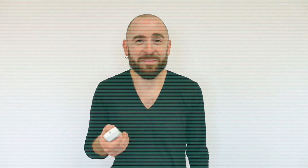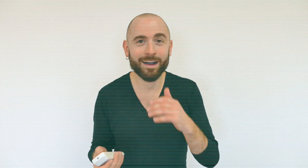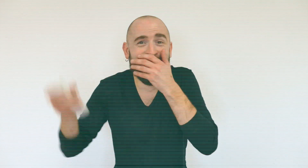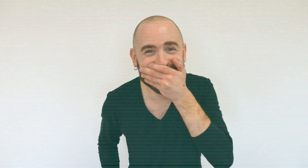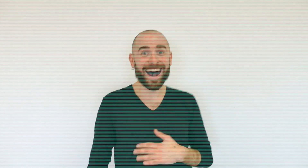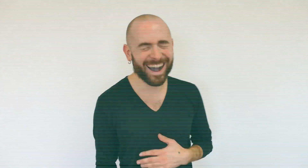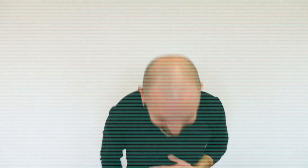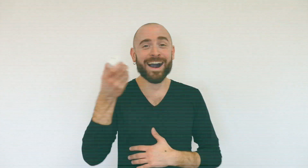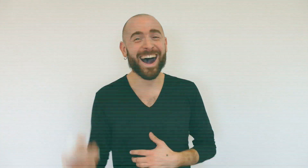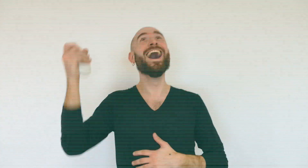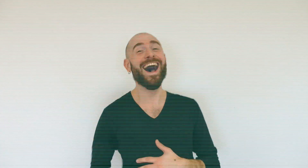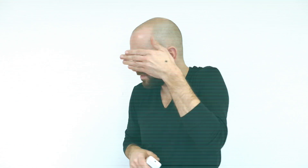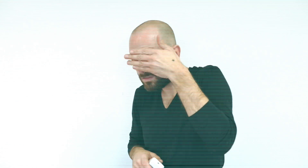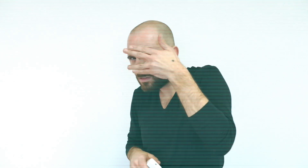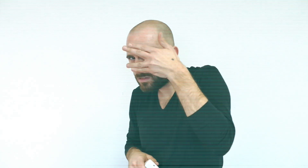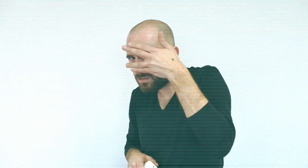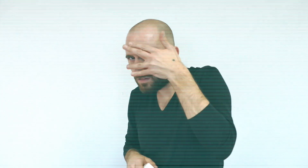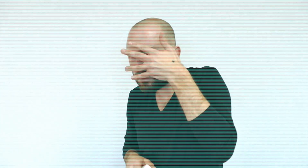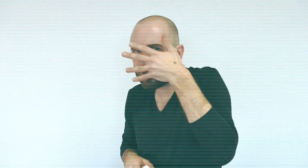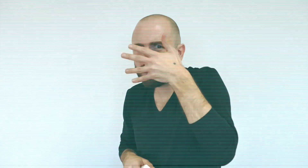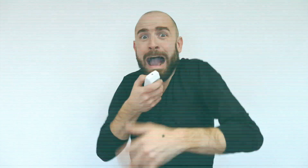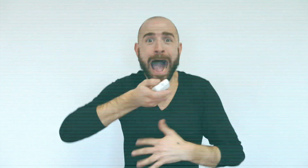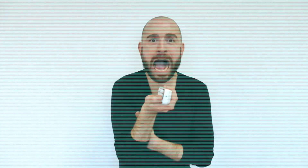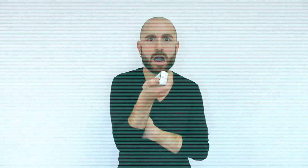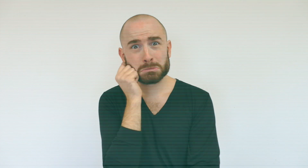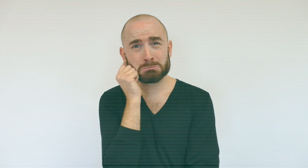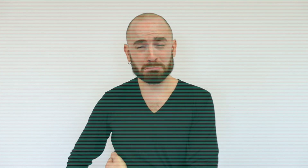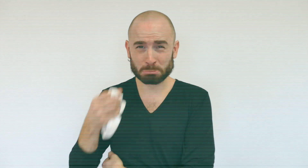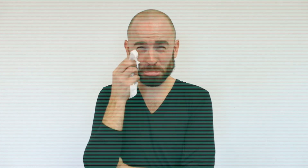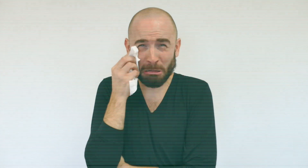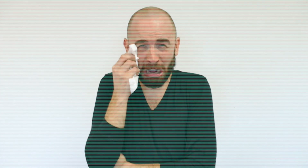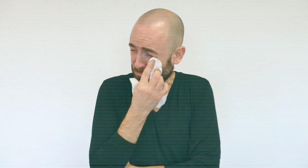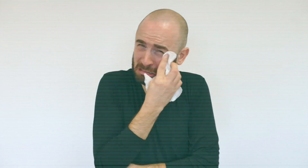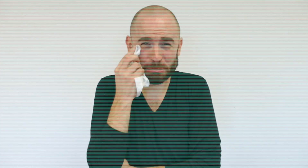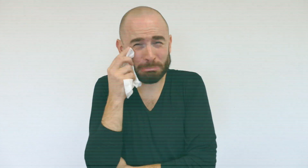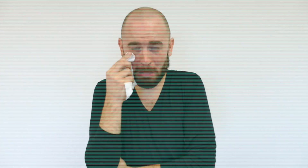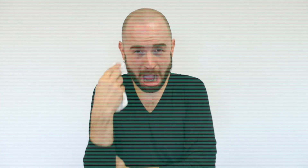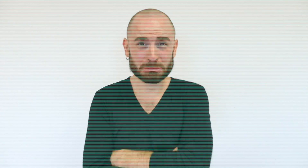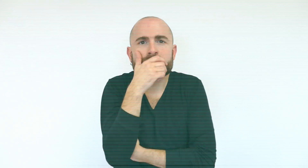Pour rigoler, se faire peur, s’émouvoir,